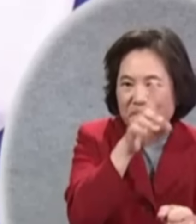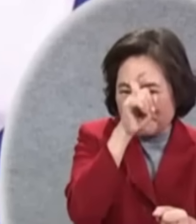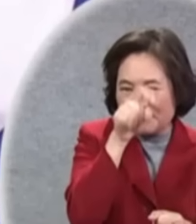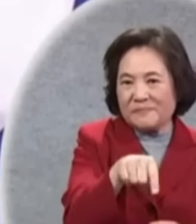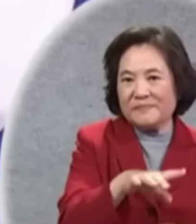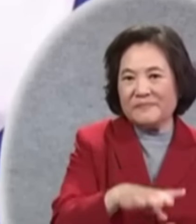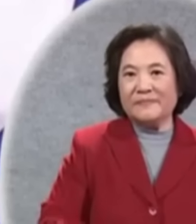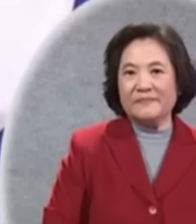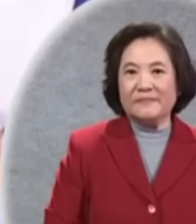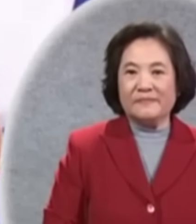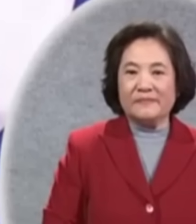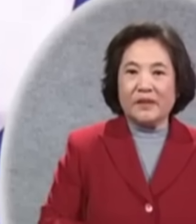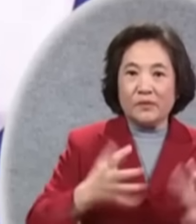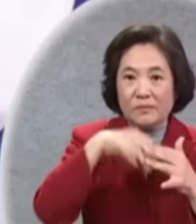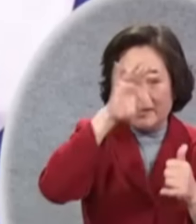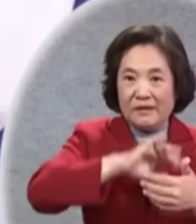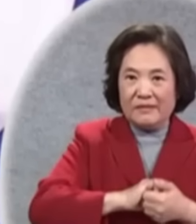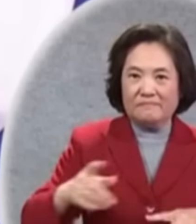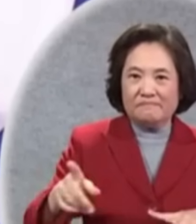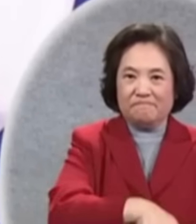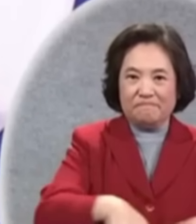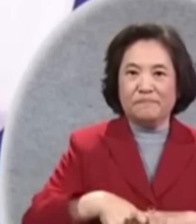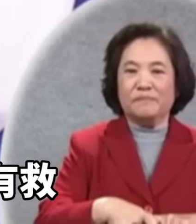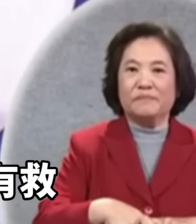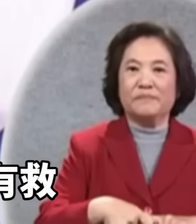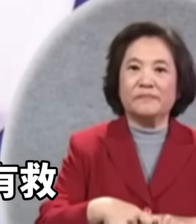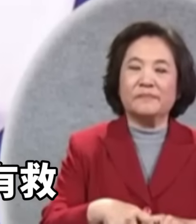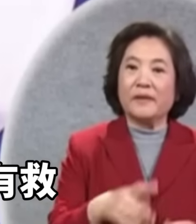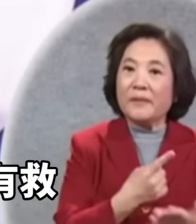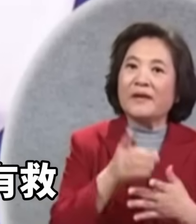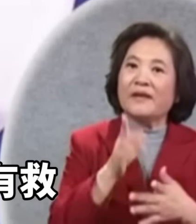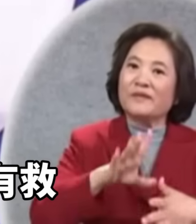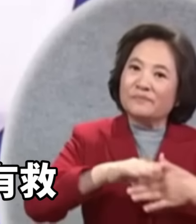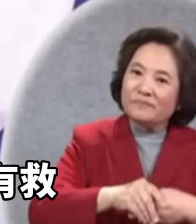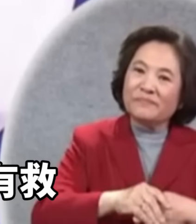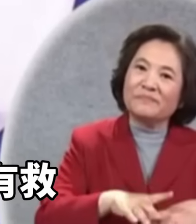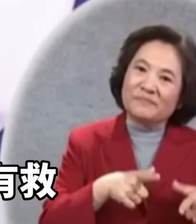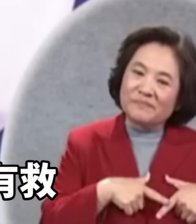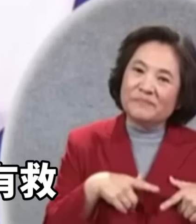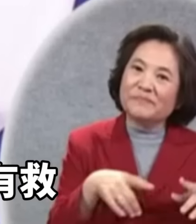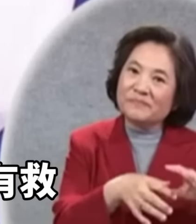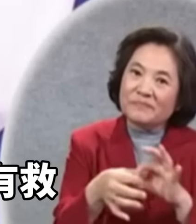國民黨 全部大團結 大家手牽著新手 心連著心不見得有救